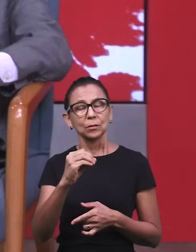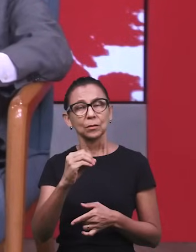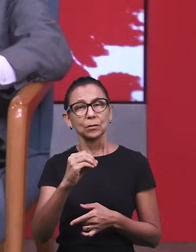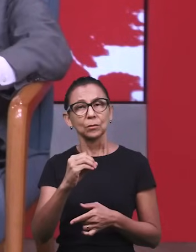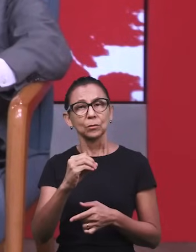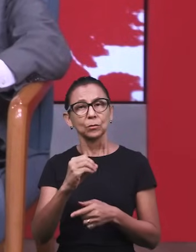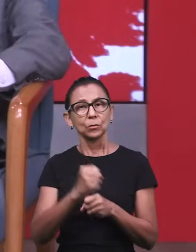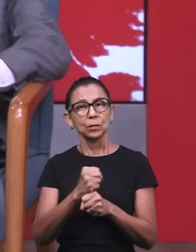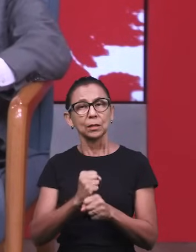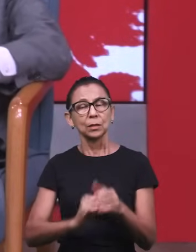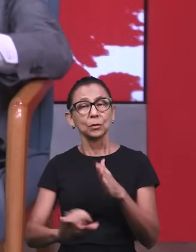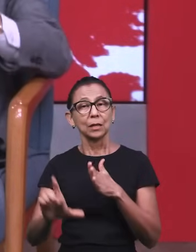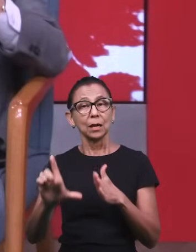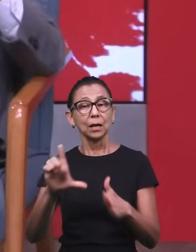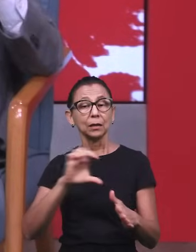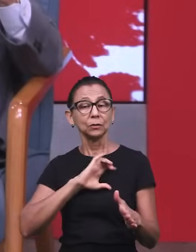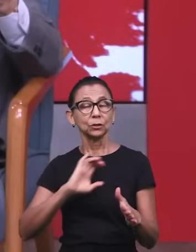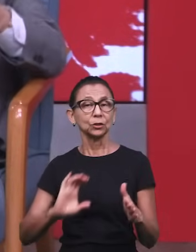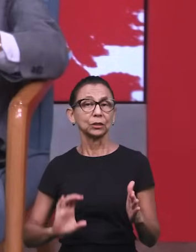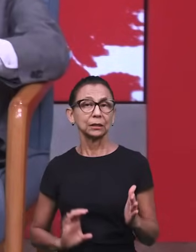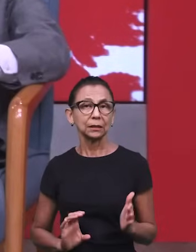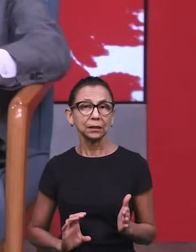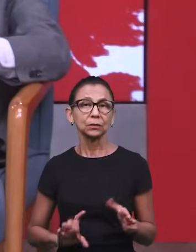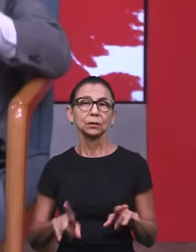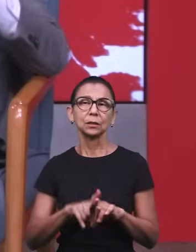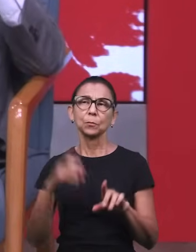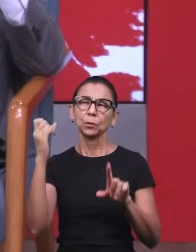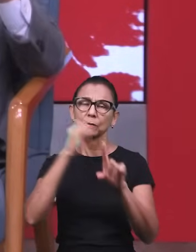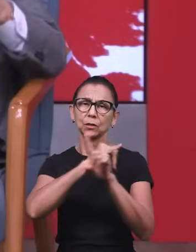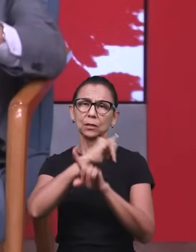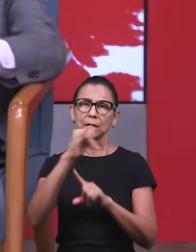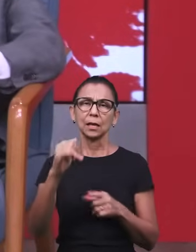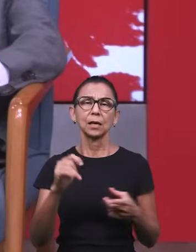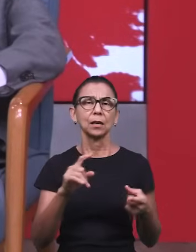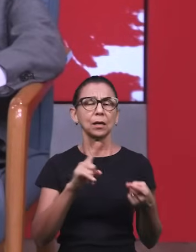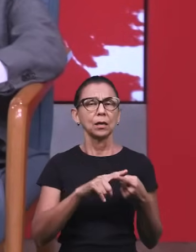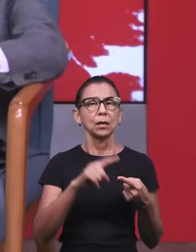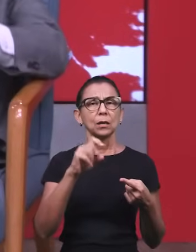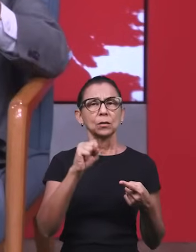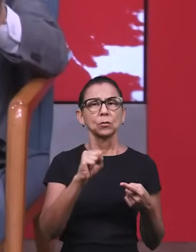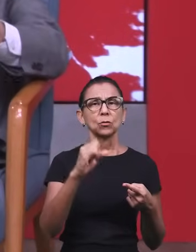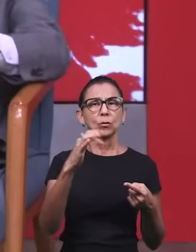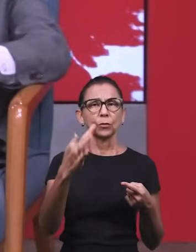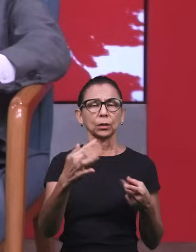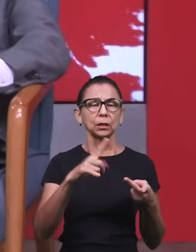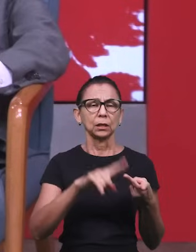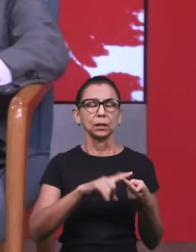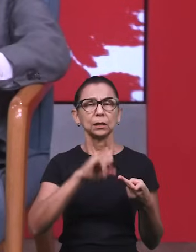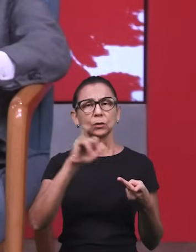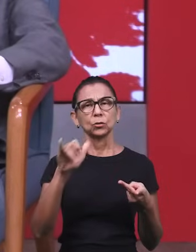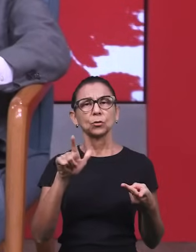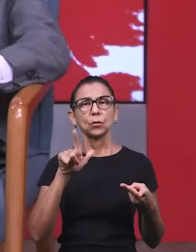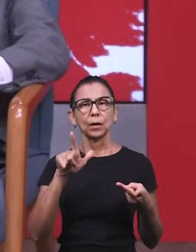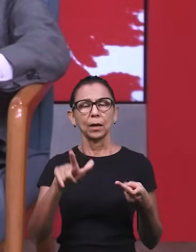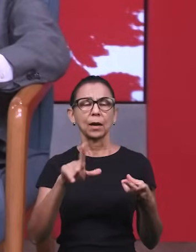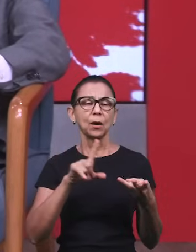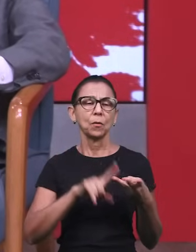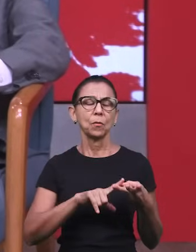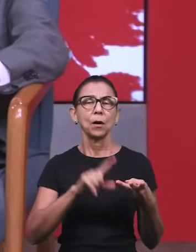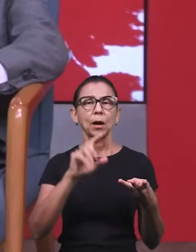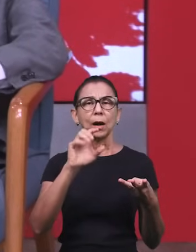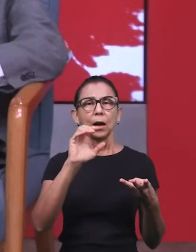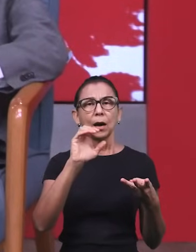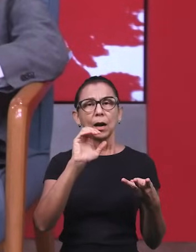vendo isso como profetas como como sofonias como Joel como abacu que falaram de momentos sem falar